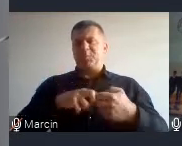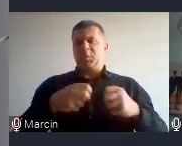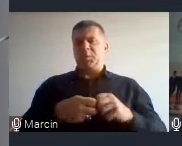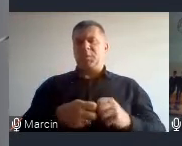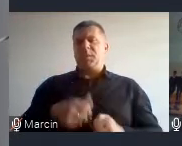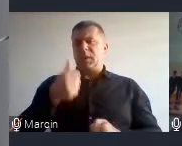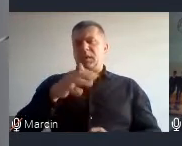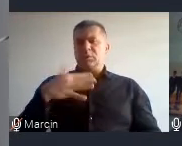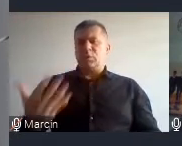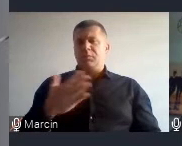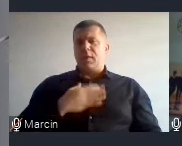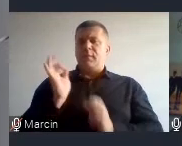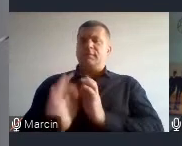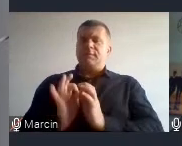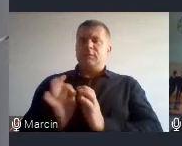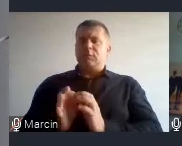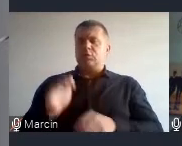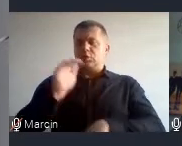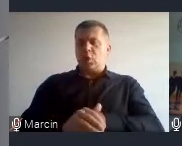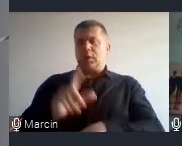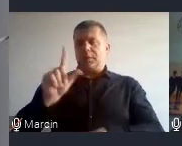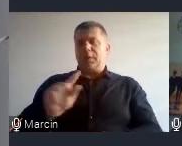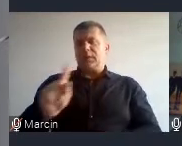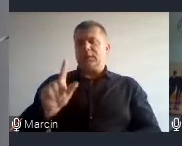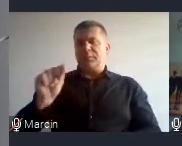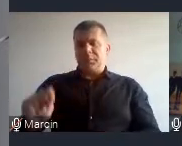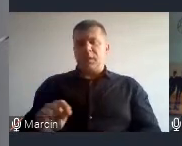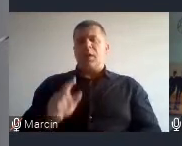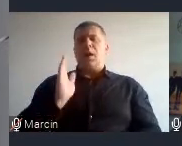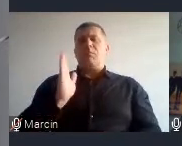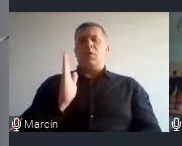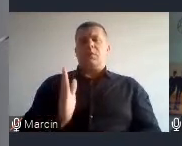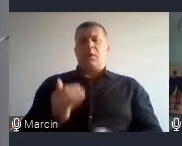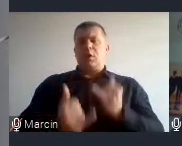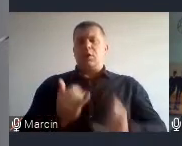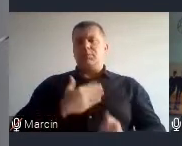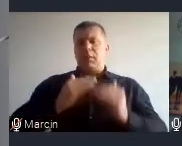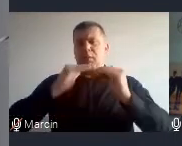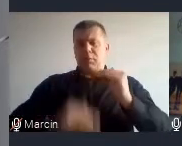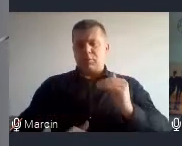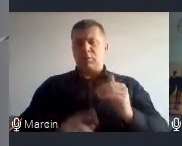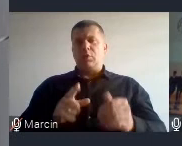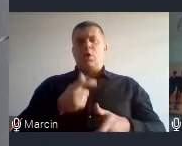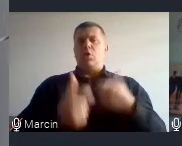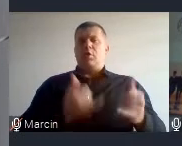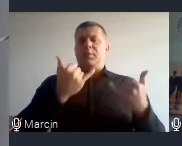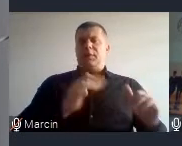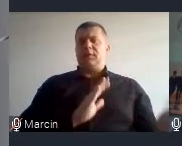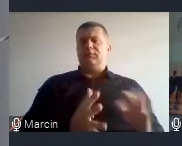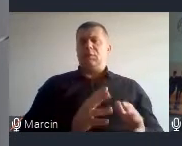To powoduje pewien zgrzyt u podmiotów publicznych - bo z jednej strony najpierw szacujemy zgodnie z PZP,